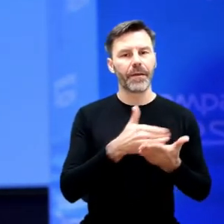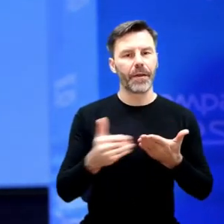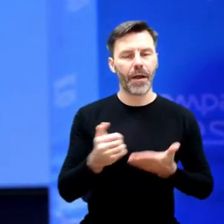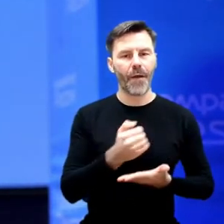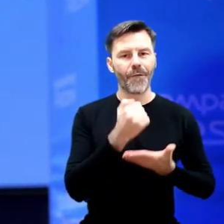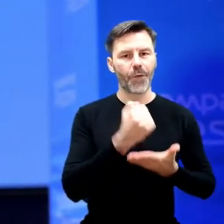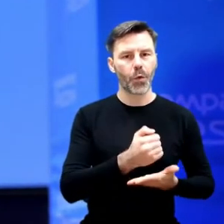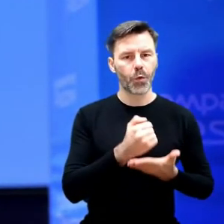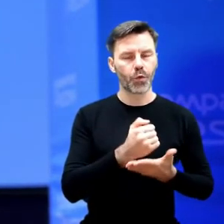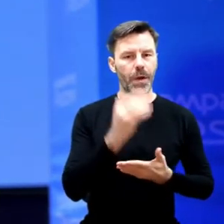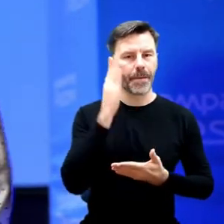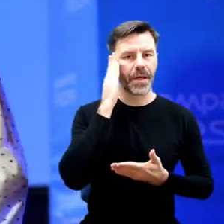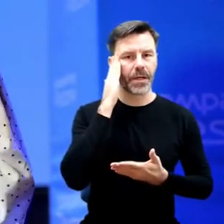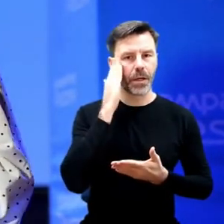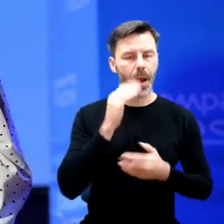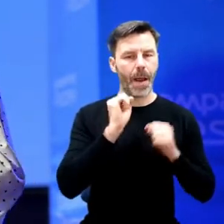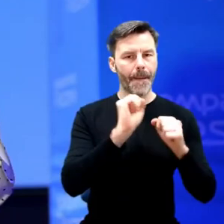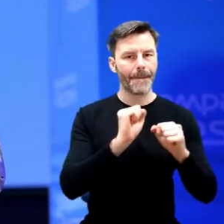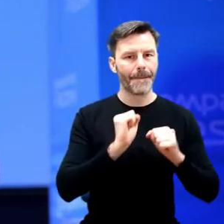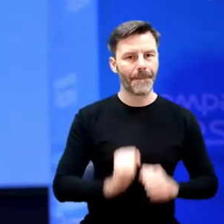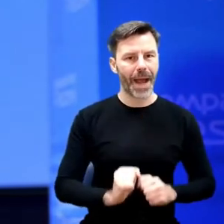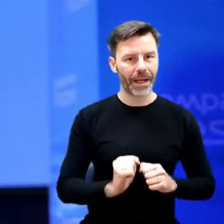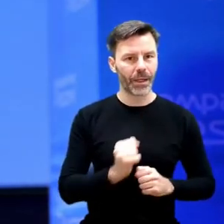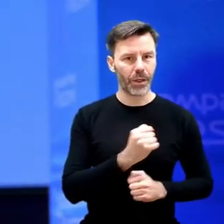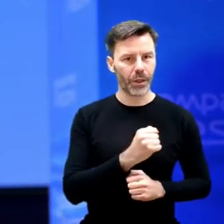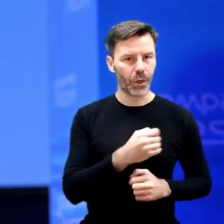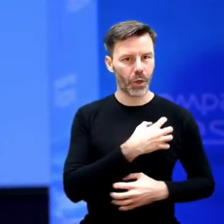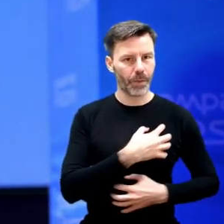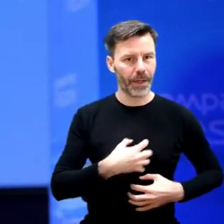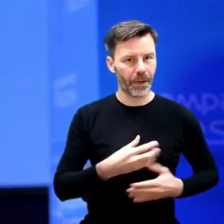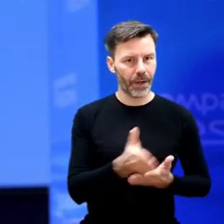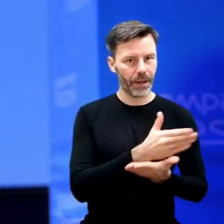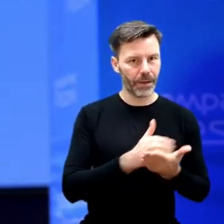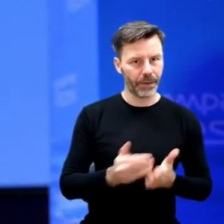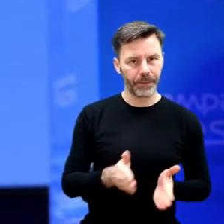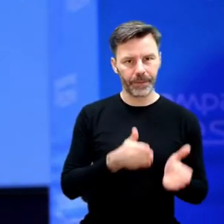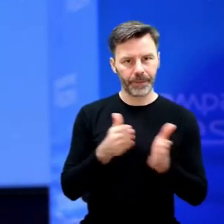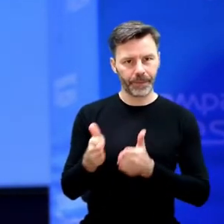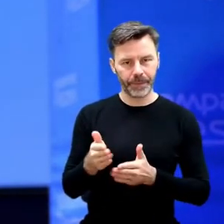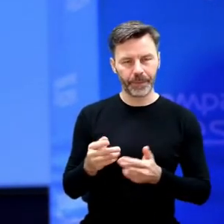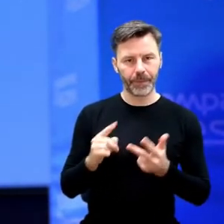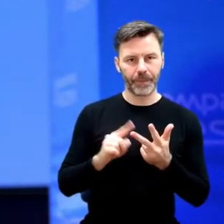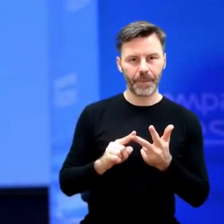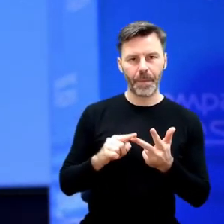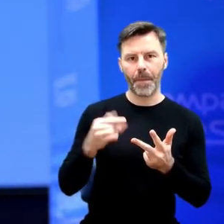Banku Gospodarstwa Krajowego, Pan Waldemar Miśko, burmistrz Karlina